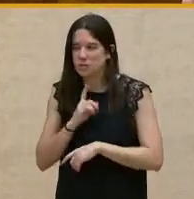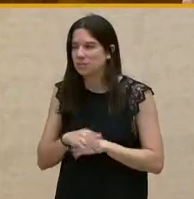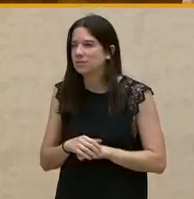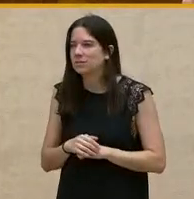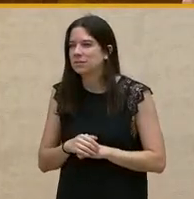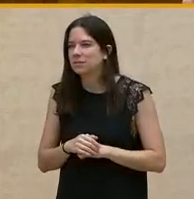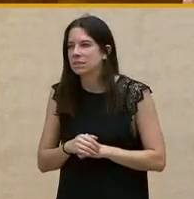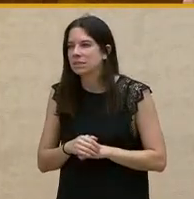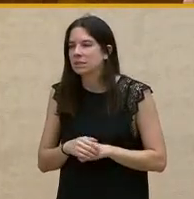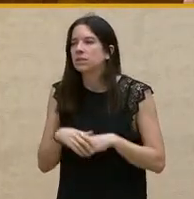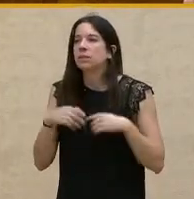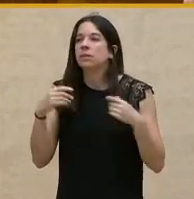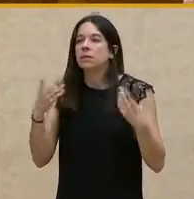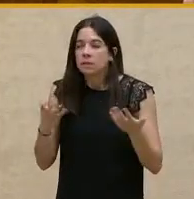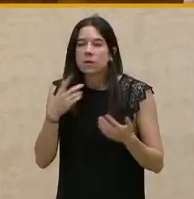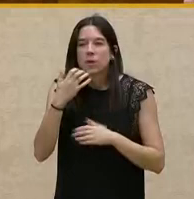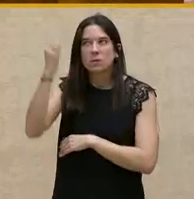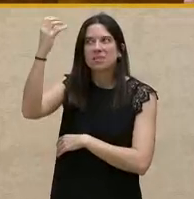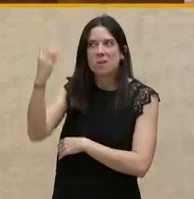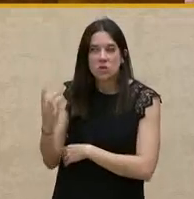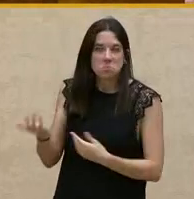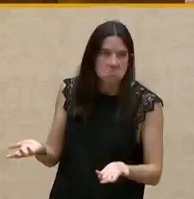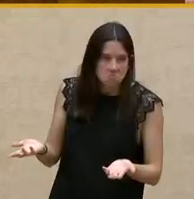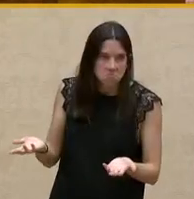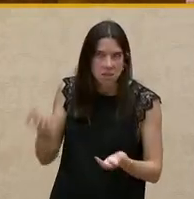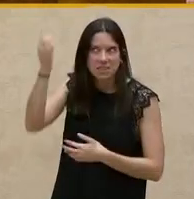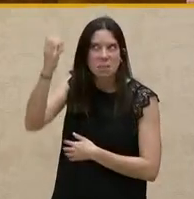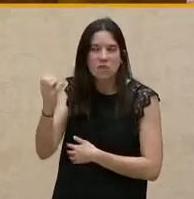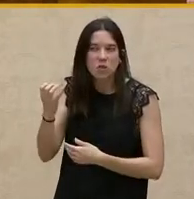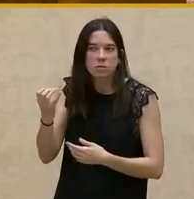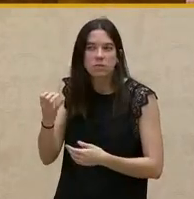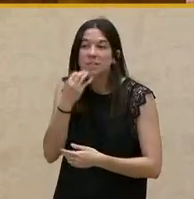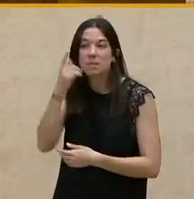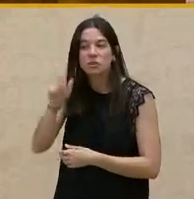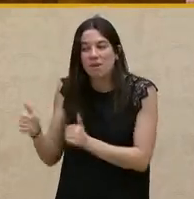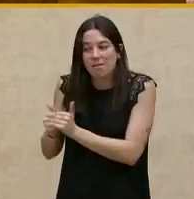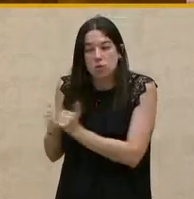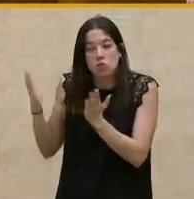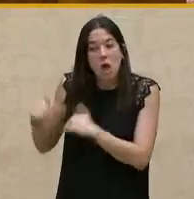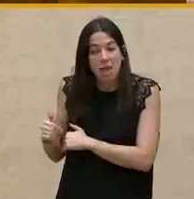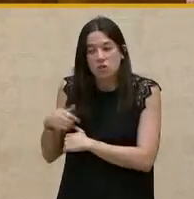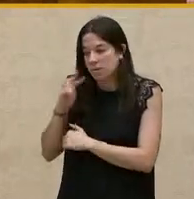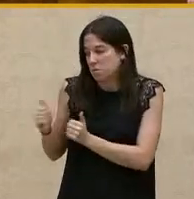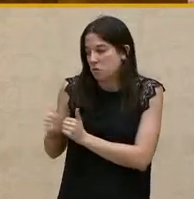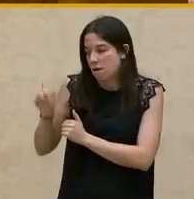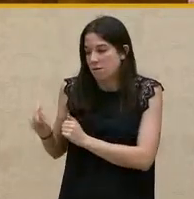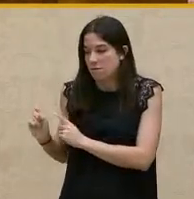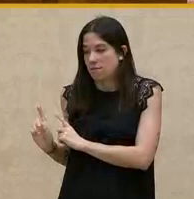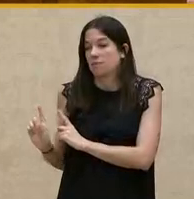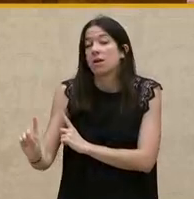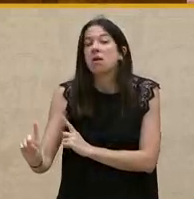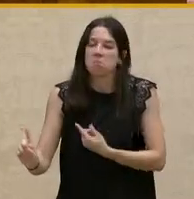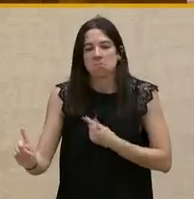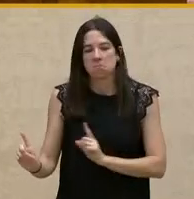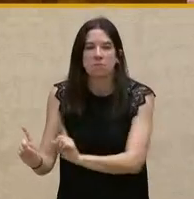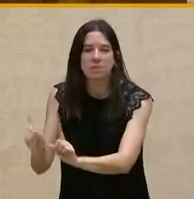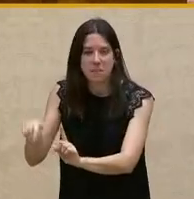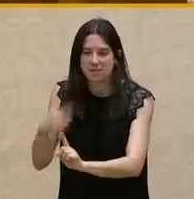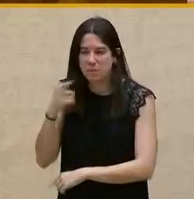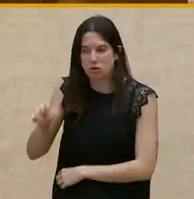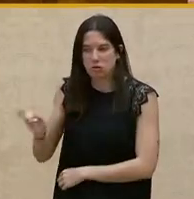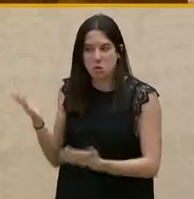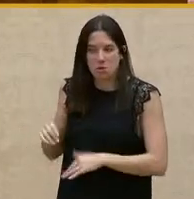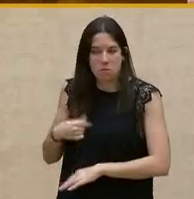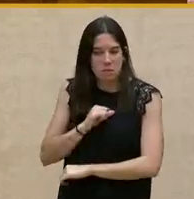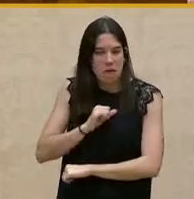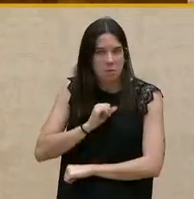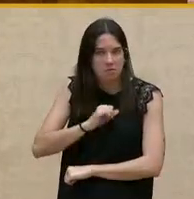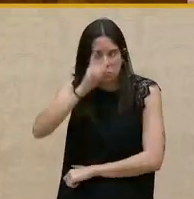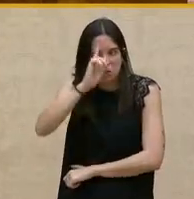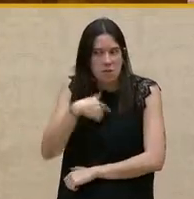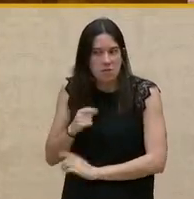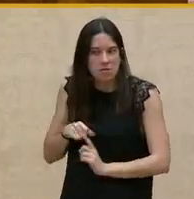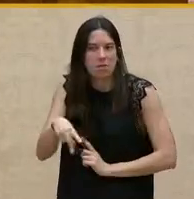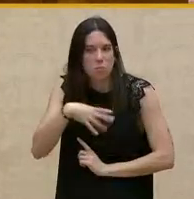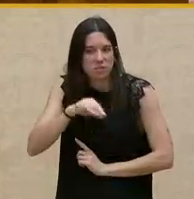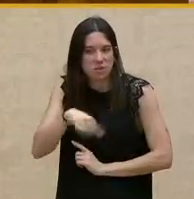Entonces en el semáforo me esperaba siempre a poder pasar porque no estaba segura viendo